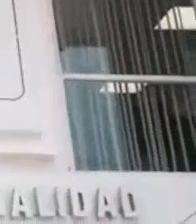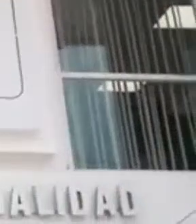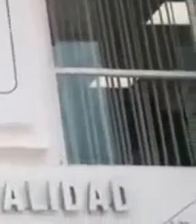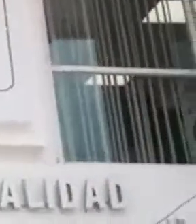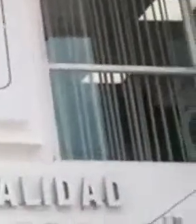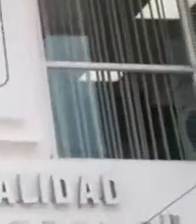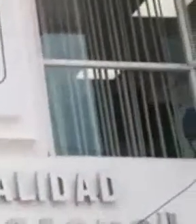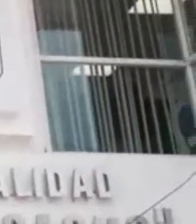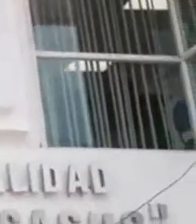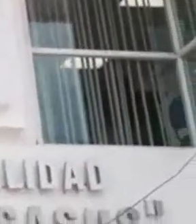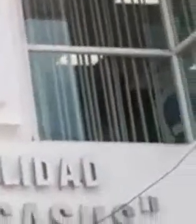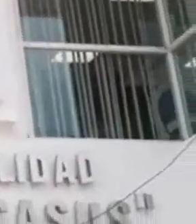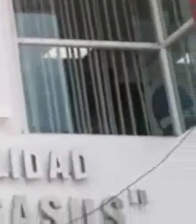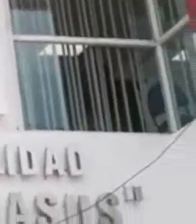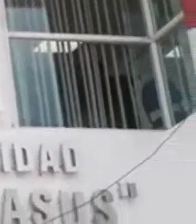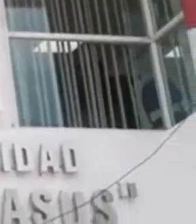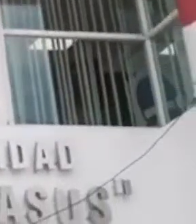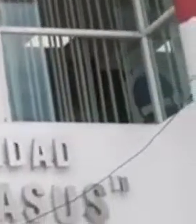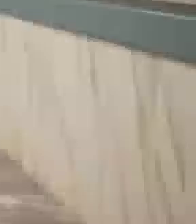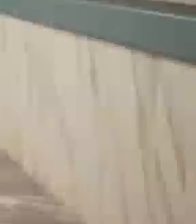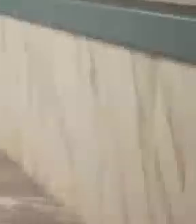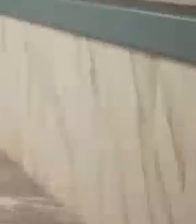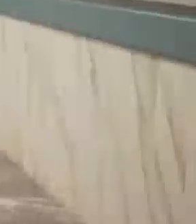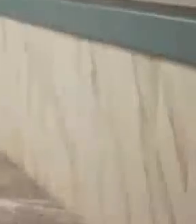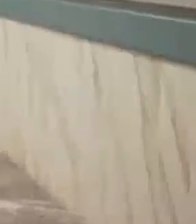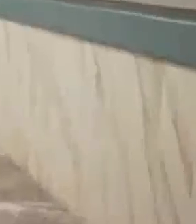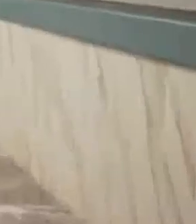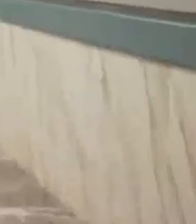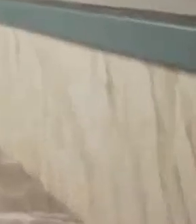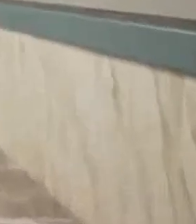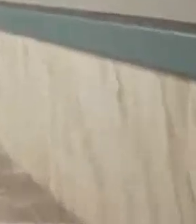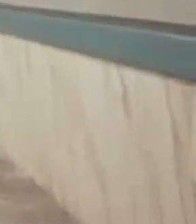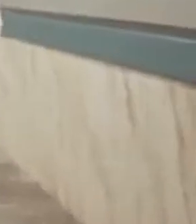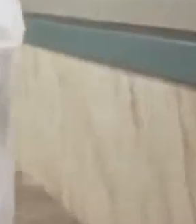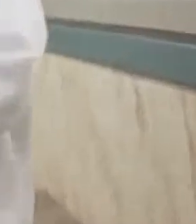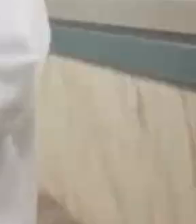Especialidad, Dr. Juan Graham Casasús, es la unidad más resolutiva de la entidad, dando